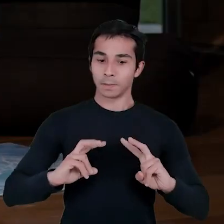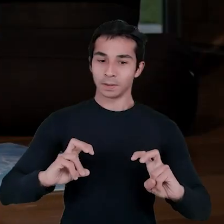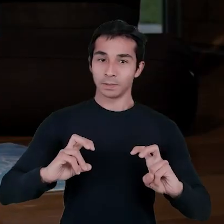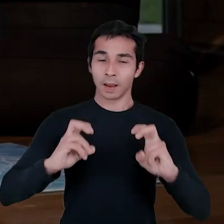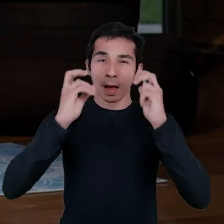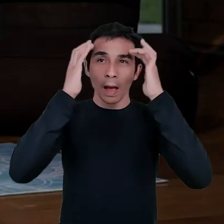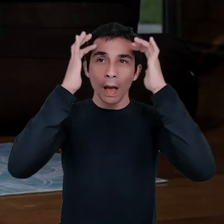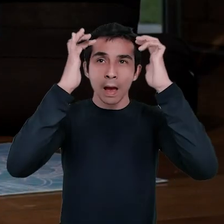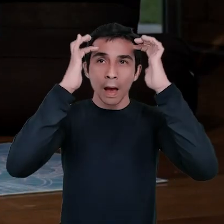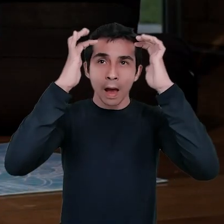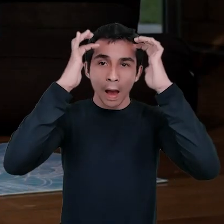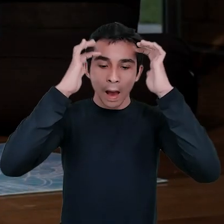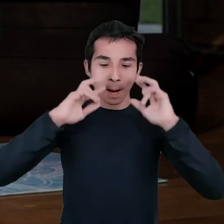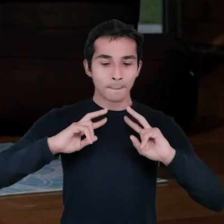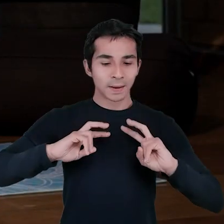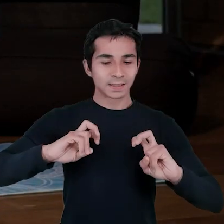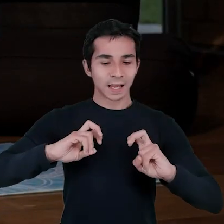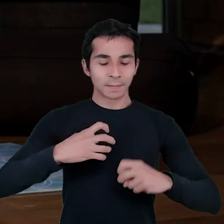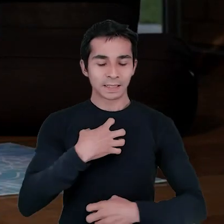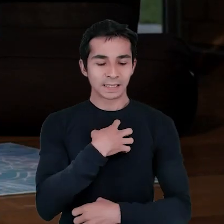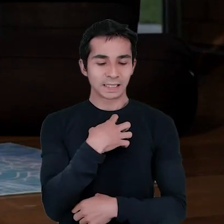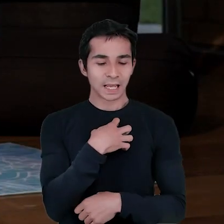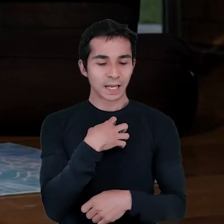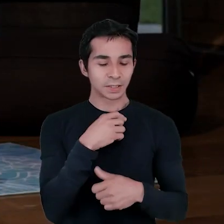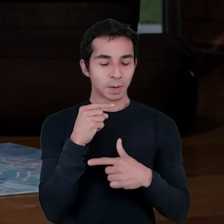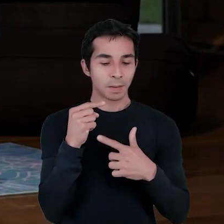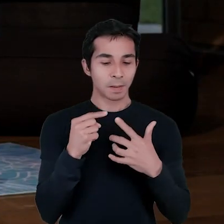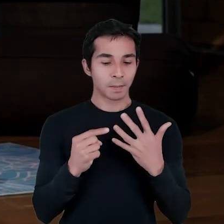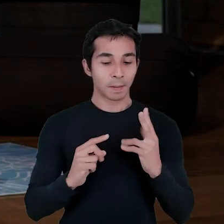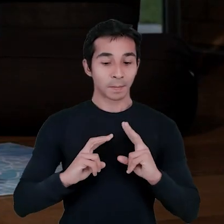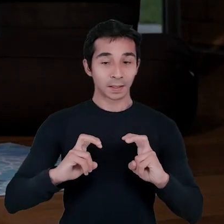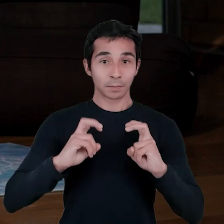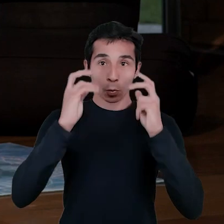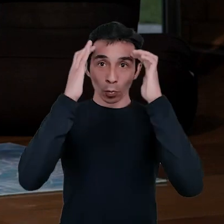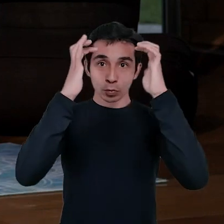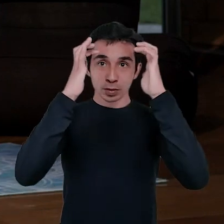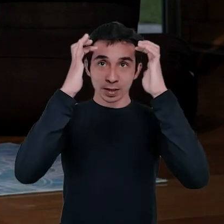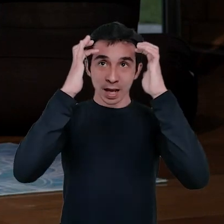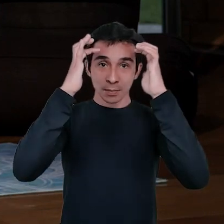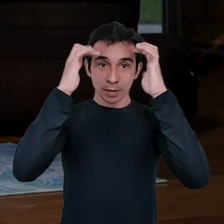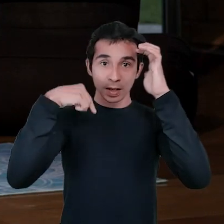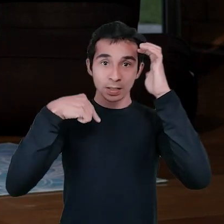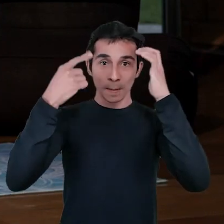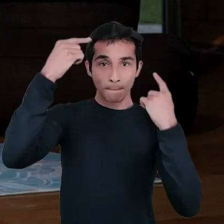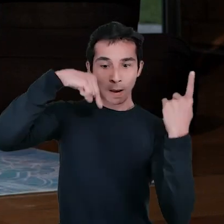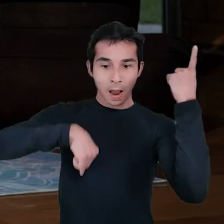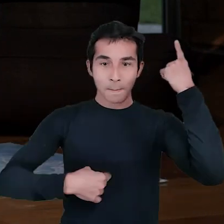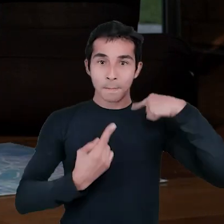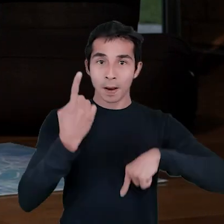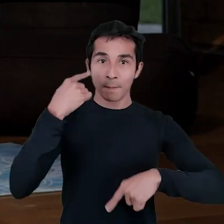O seu intelecto percebe o intangível, as sensações. O seu cérebro comanda o movimento